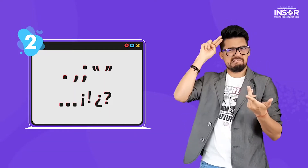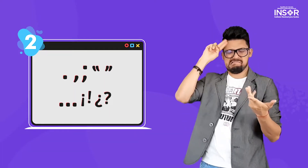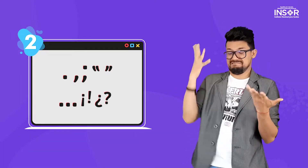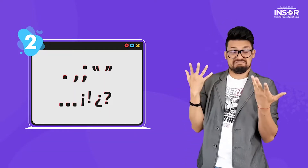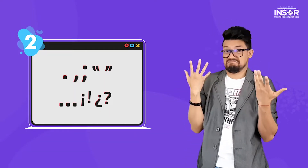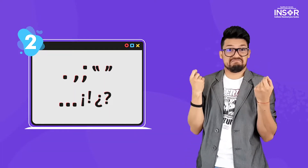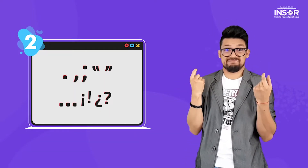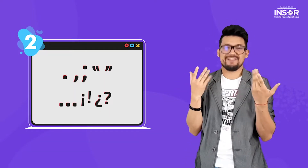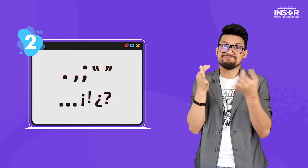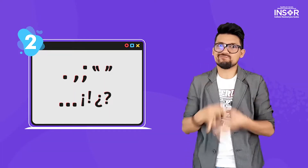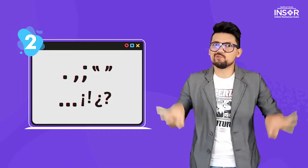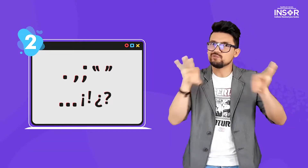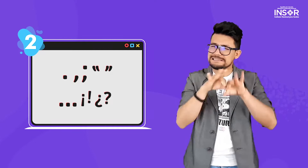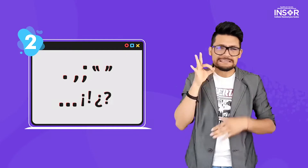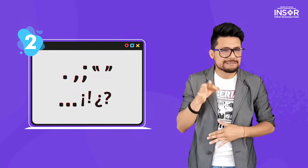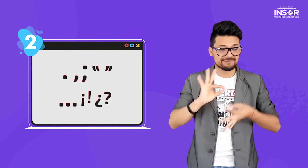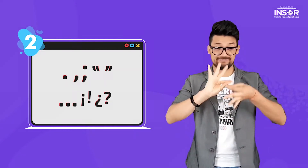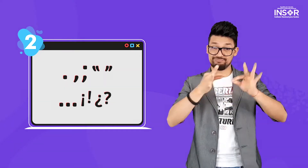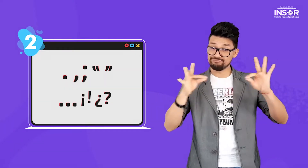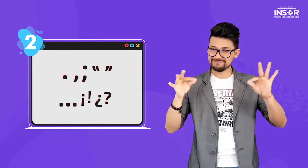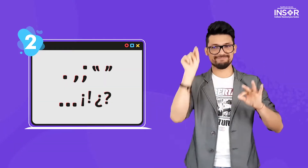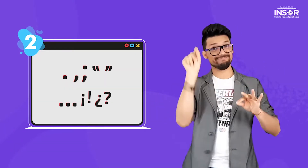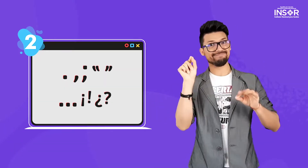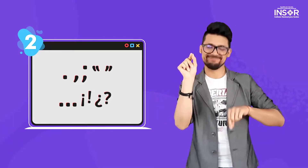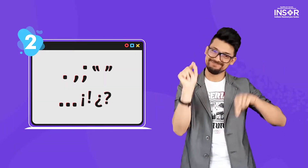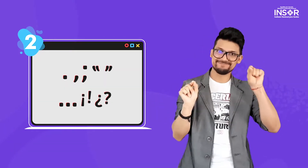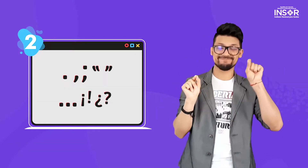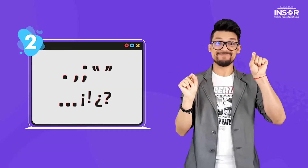así que, utilizar los signos de puntuación al escribir un mensaje,